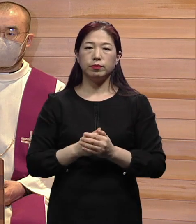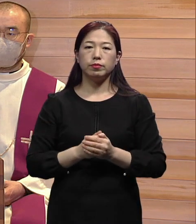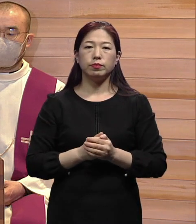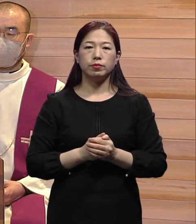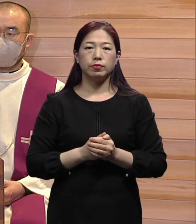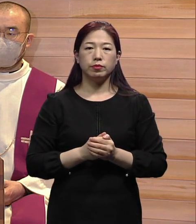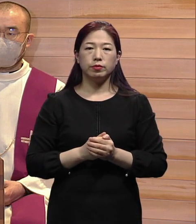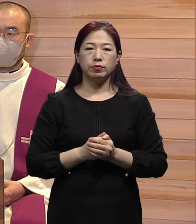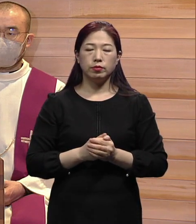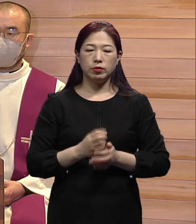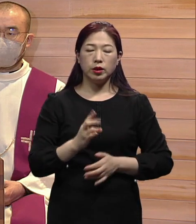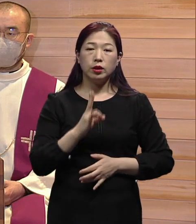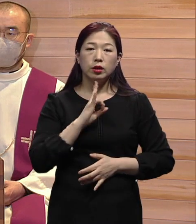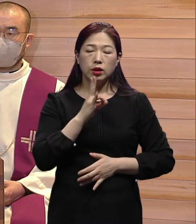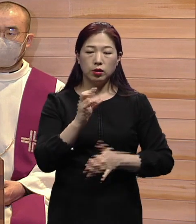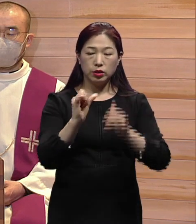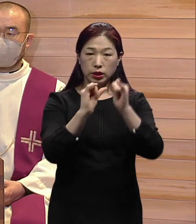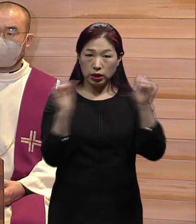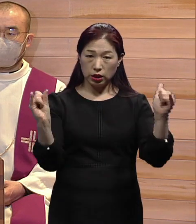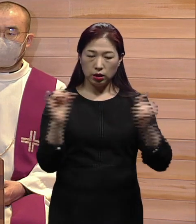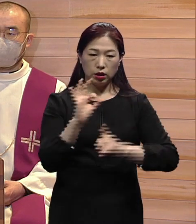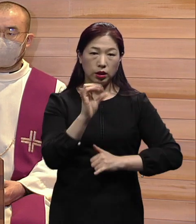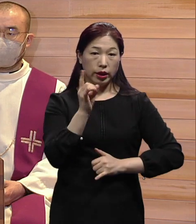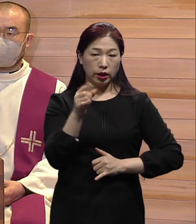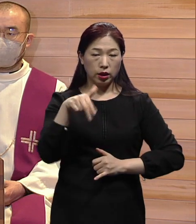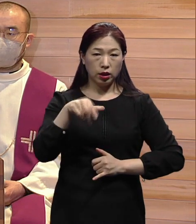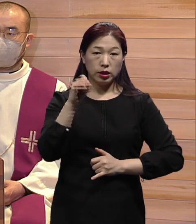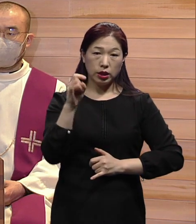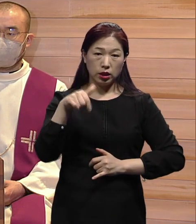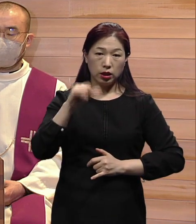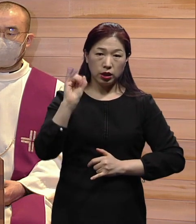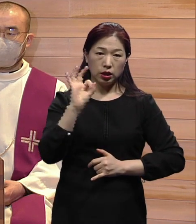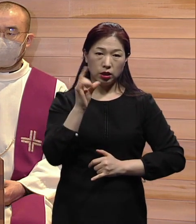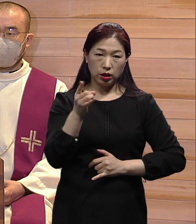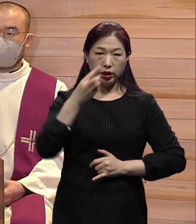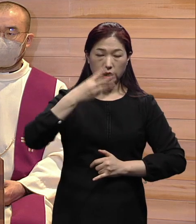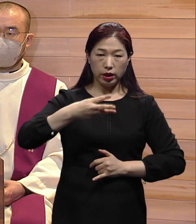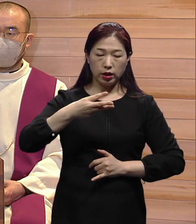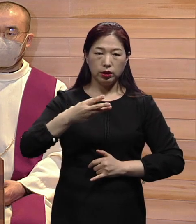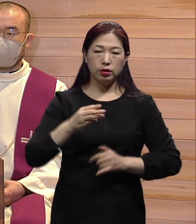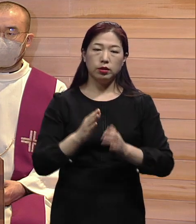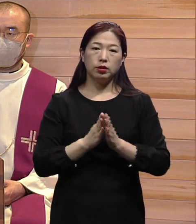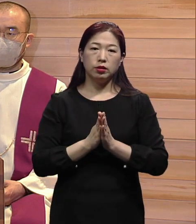이렇게 에제키엘 예언자는 에젤키엘서 47장 1절부터 11절에